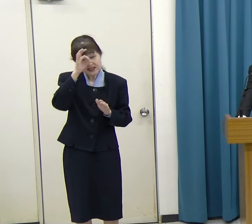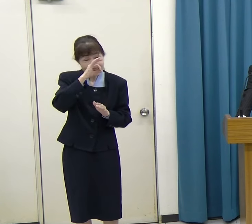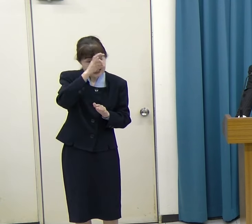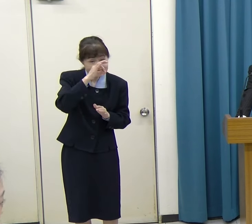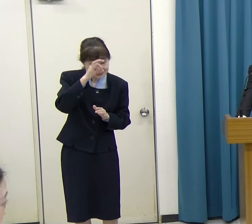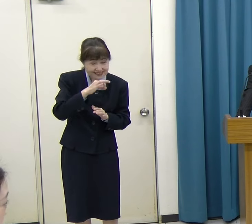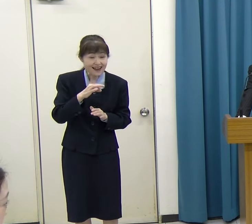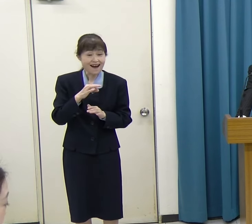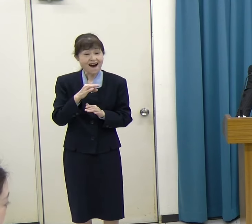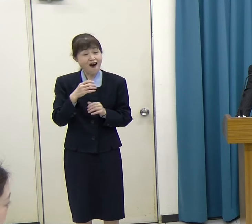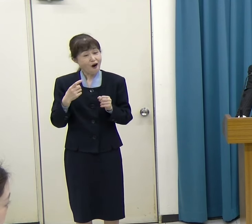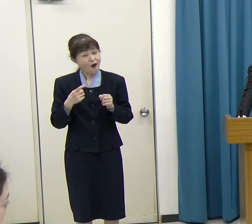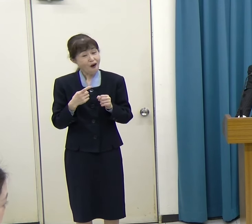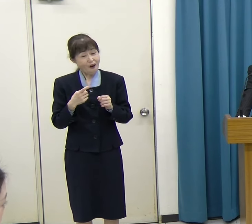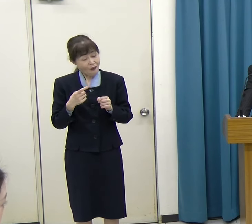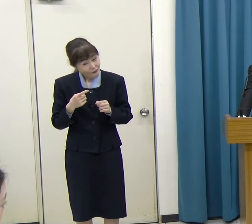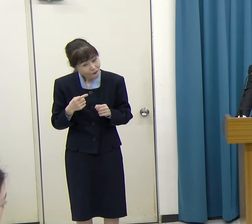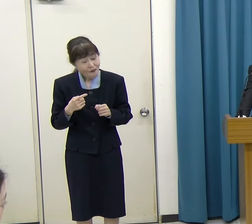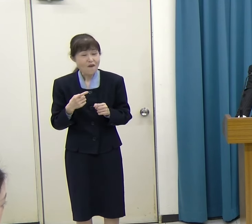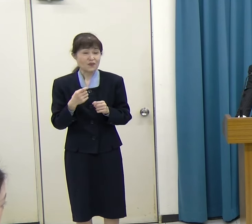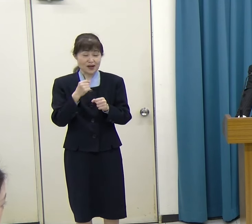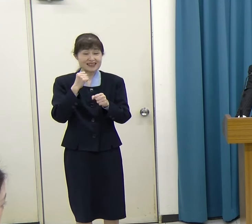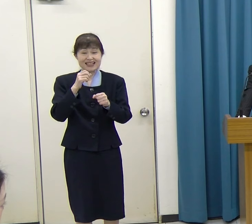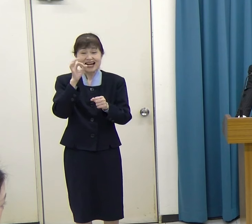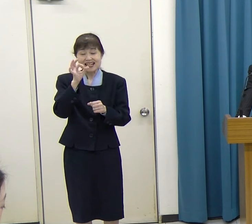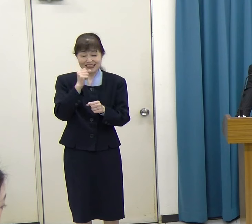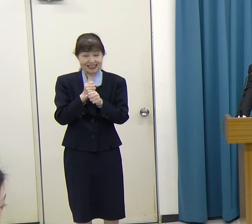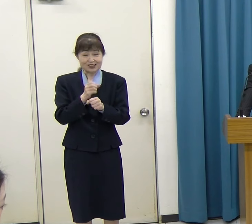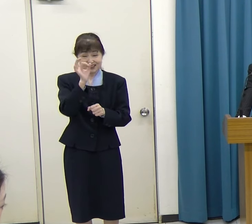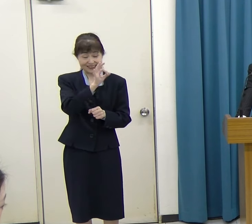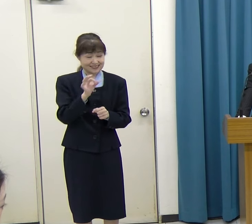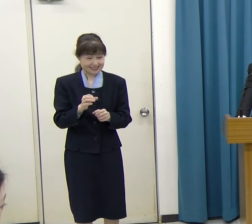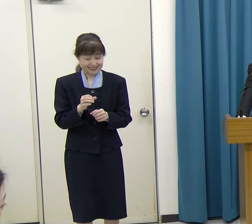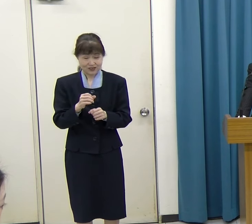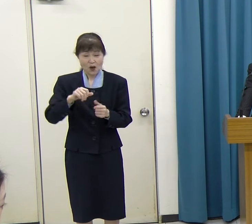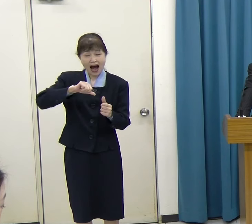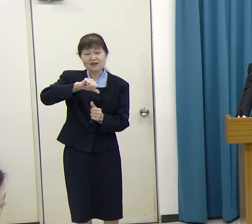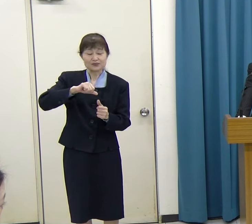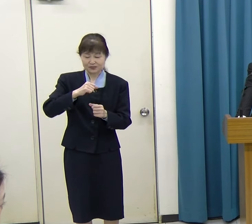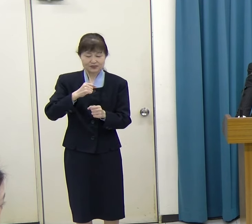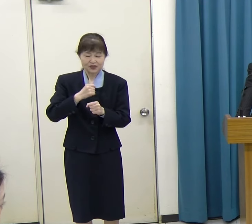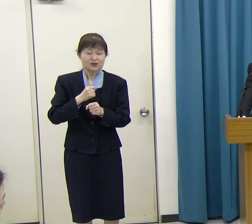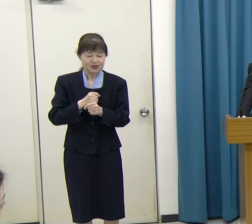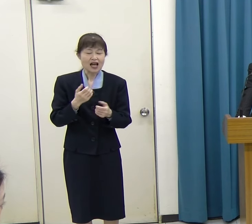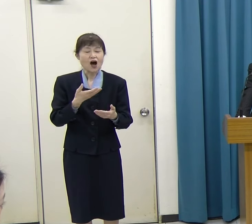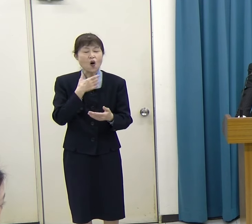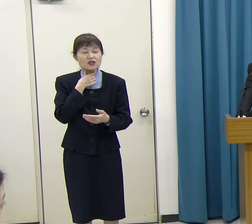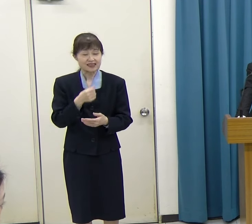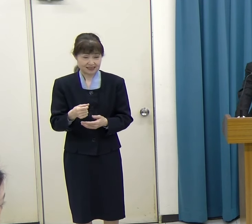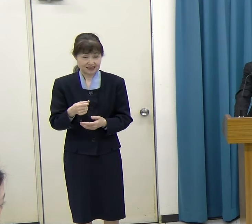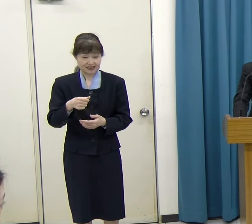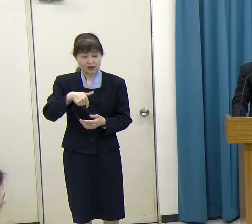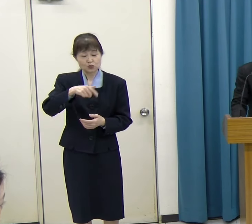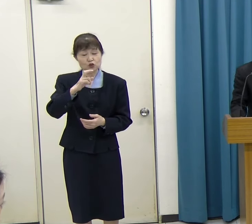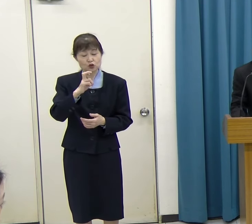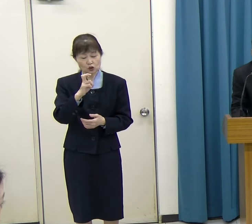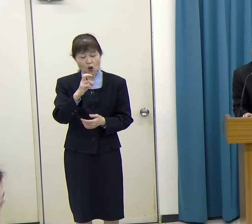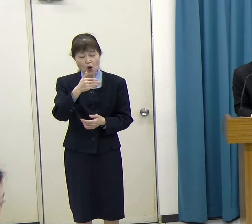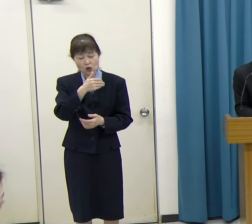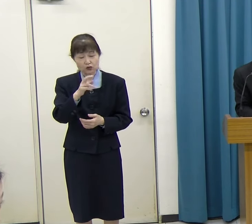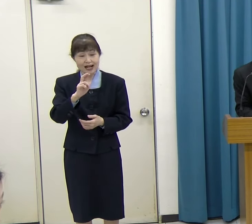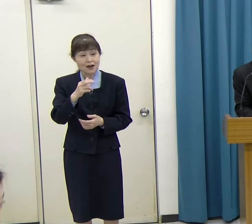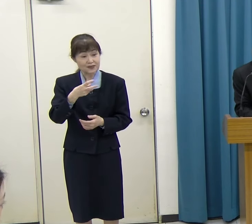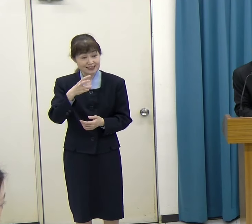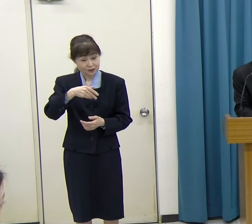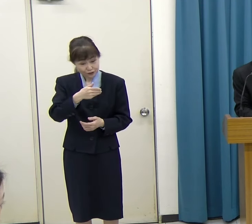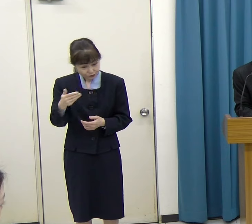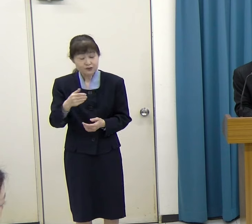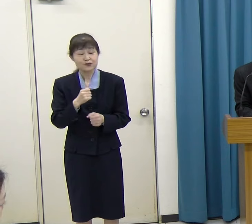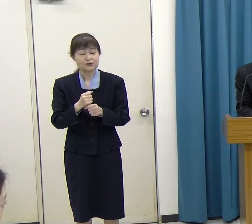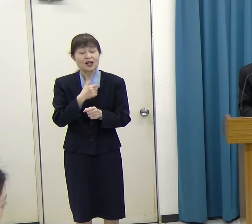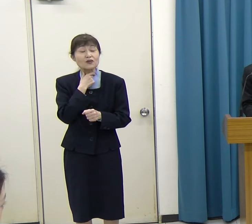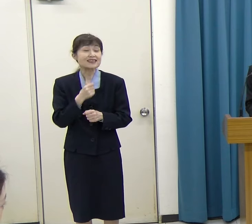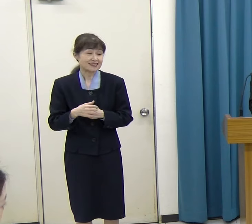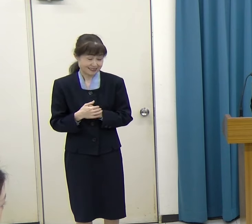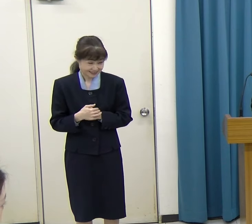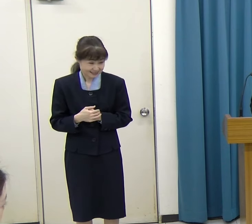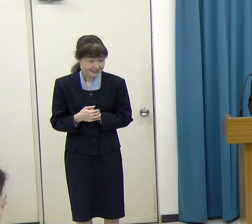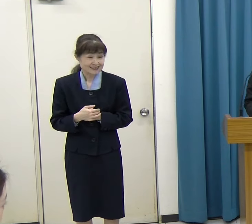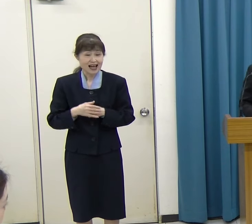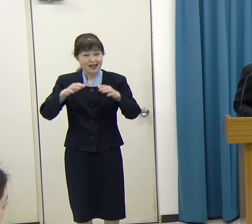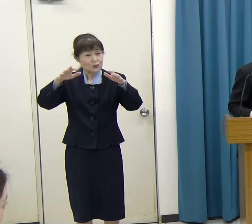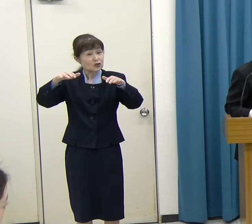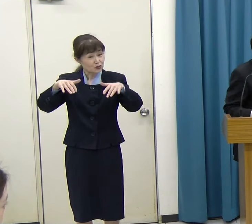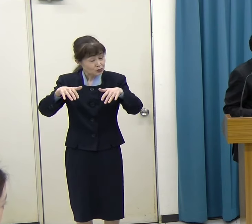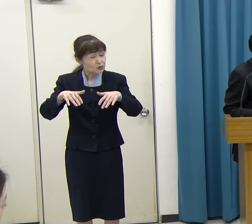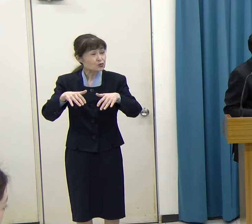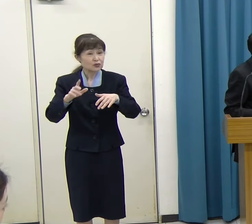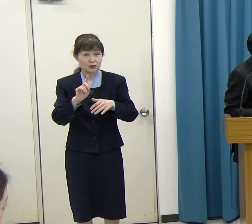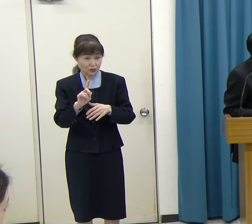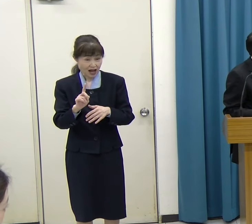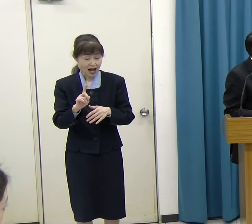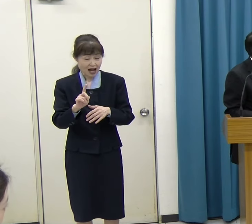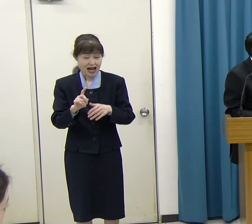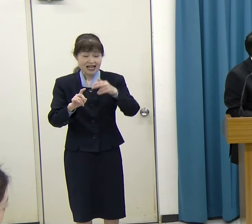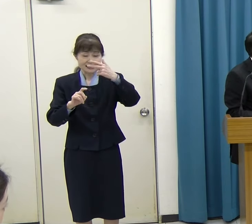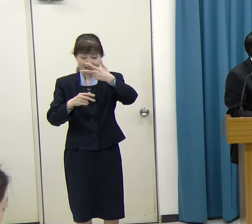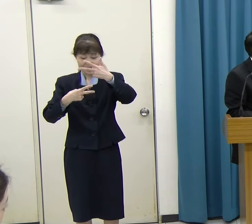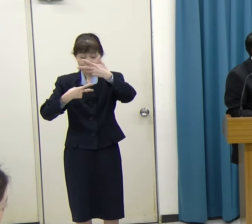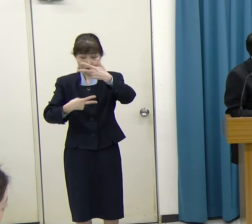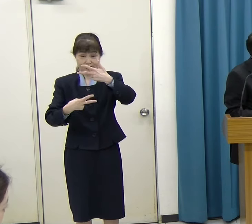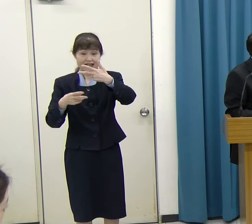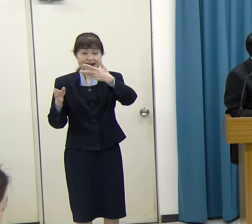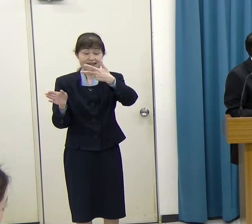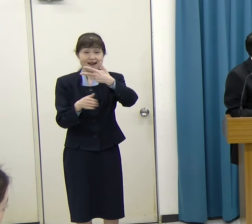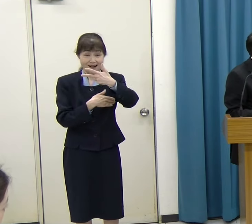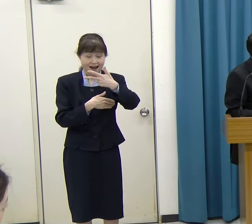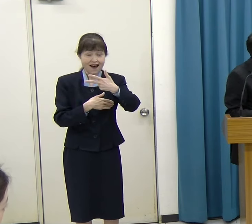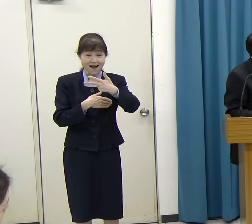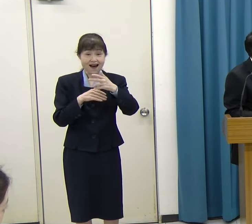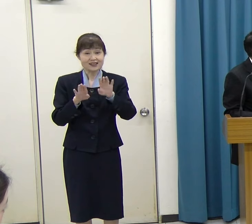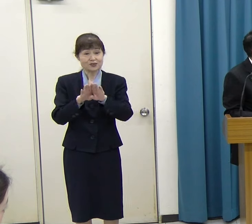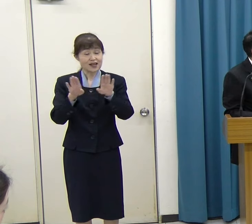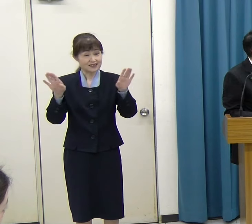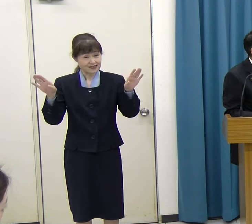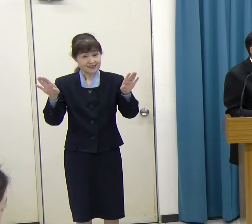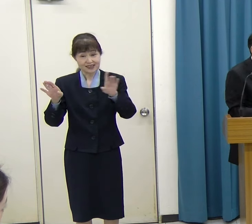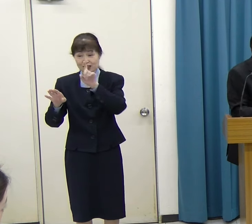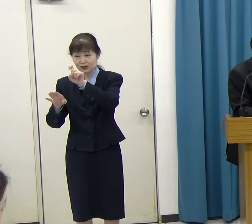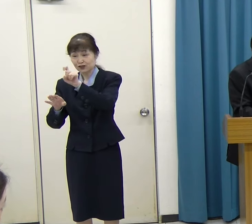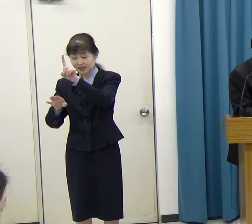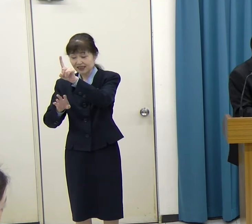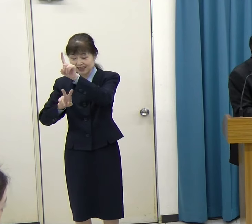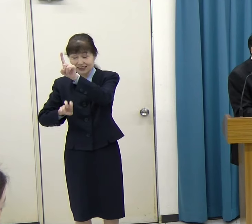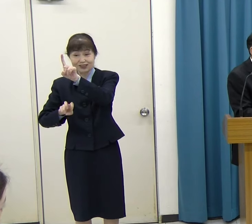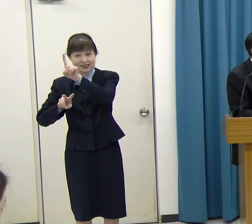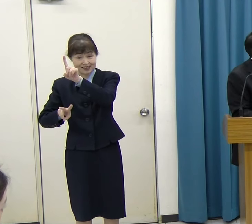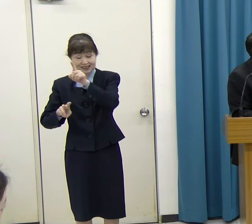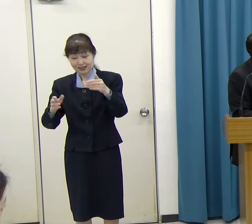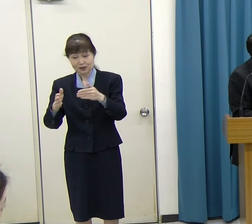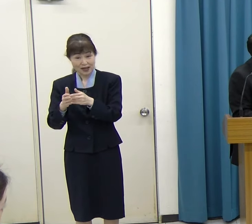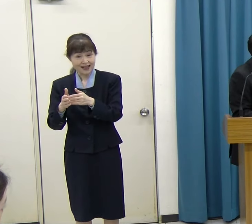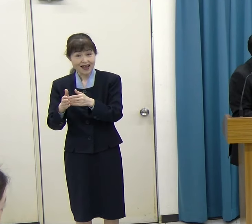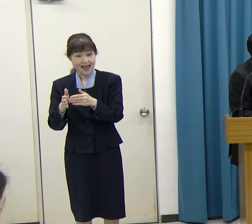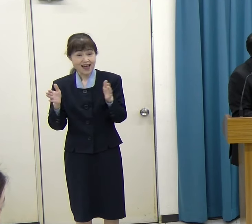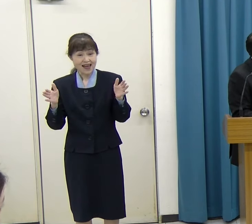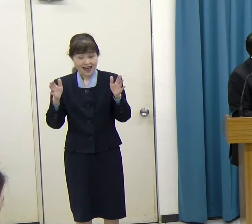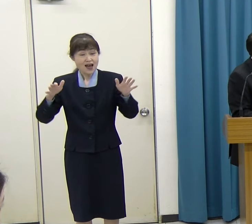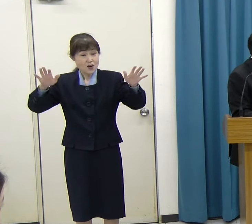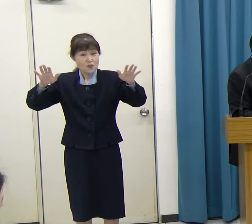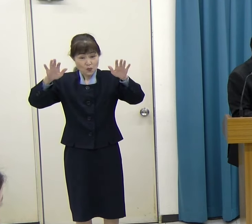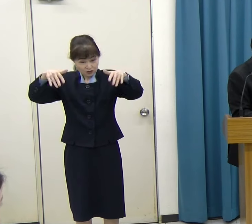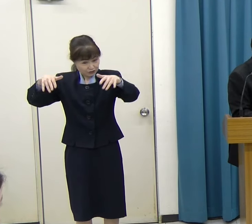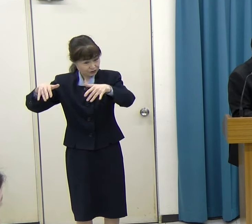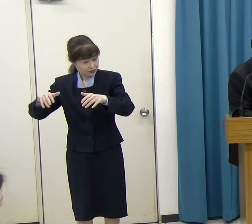意外な、そして大胆な作品を作っていただきたいと思います。この募集期間は、本日７月２日に開始し、締切は１１月２２日までとしています。